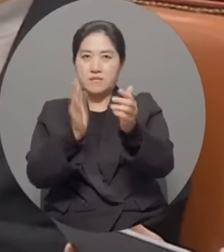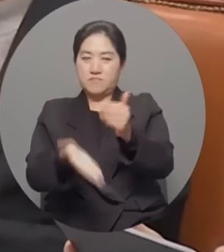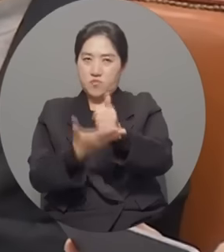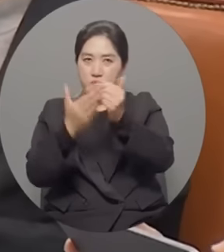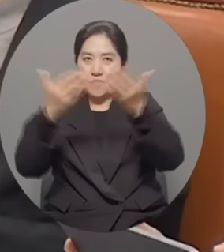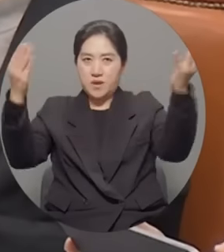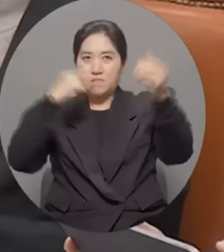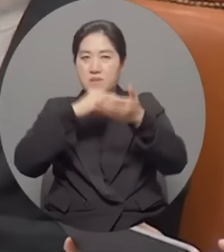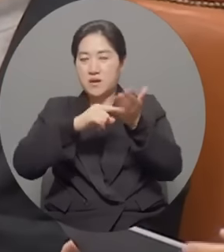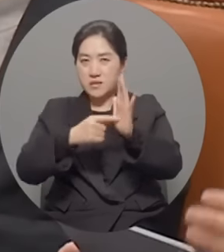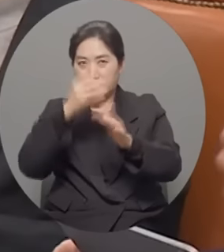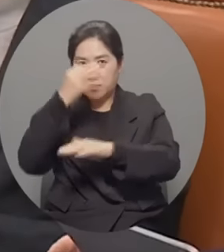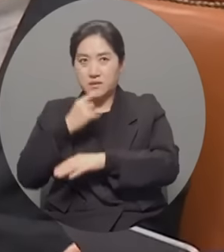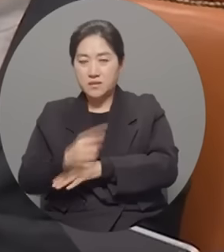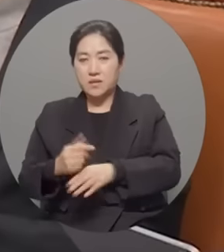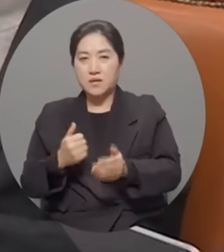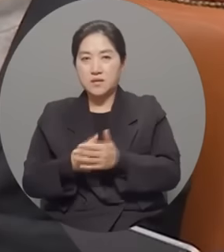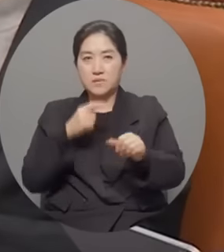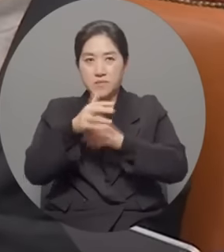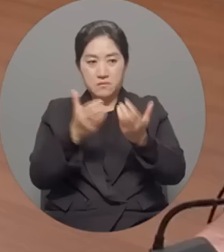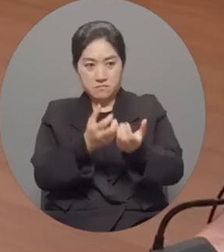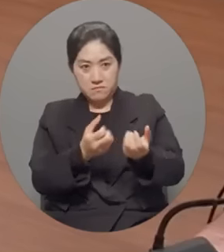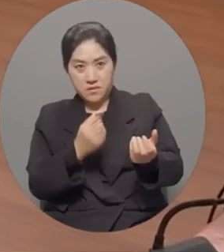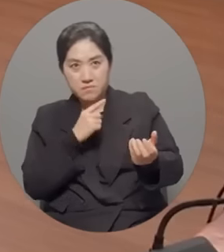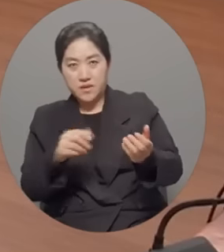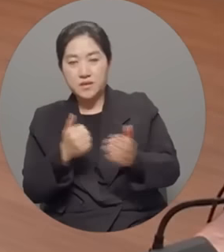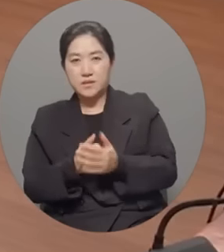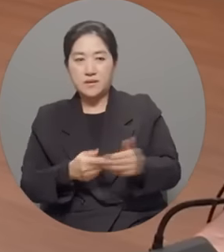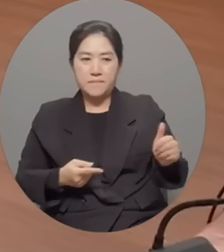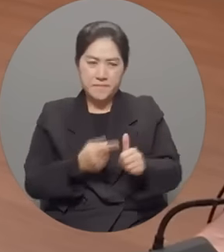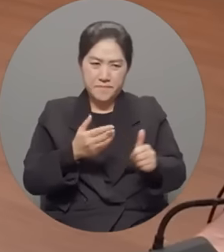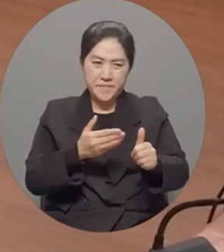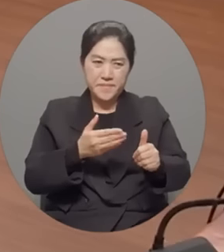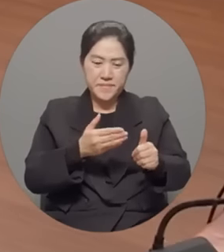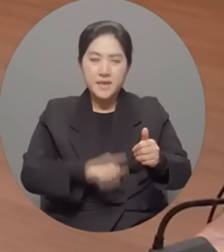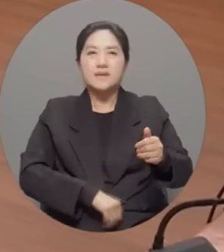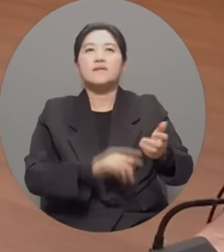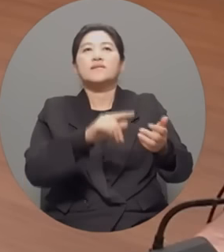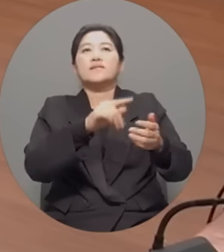민주당 이탈의 원심력이 커지는 가운데 피습 8일 만에 내일 퇴원하는 이재명